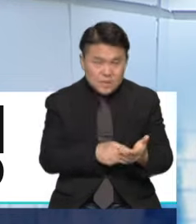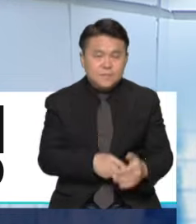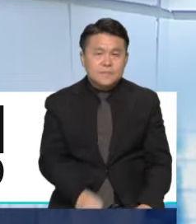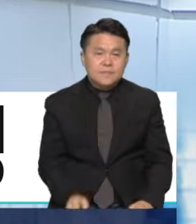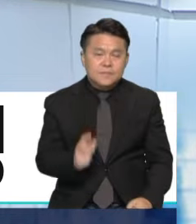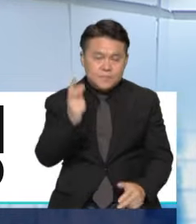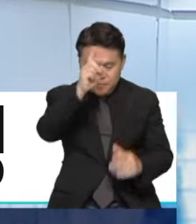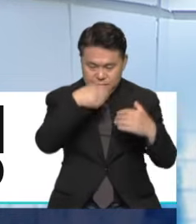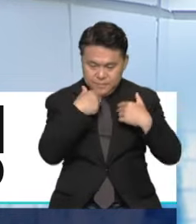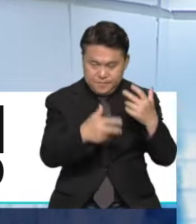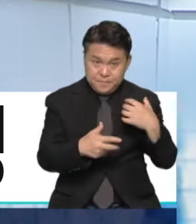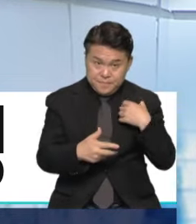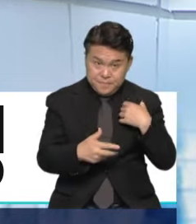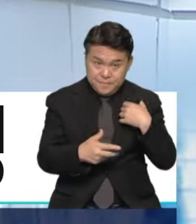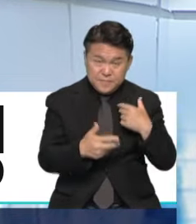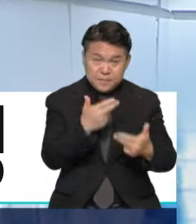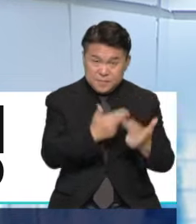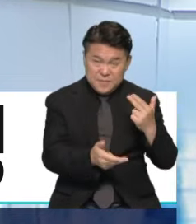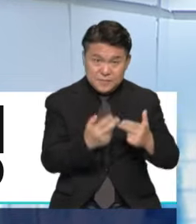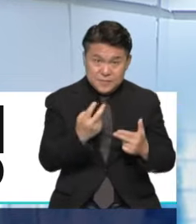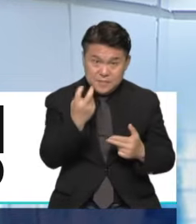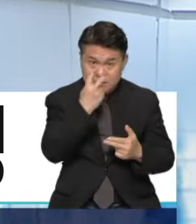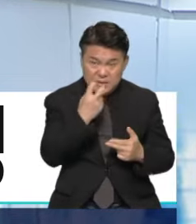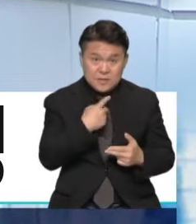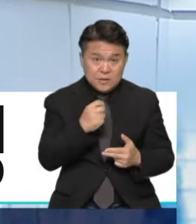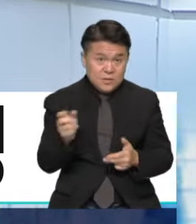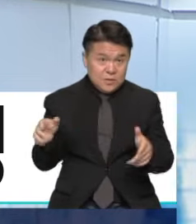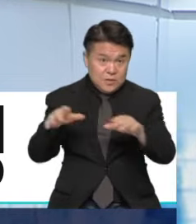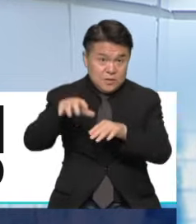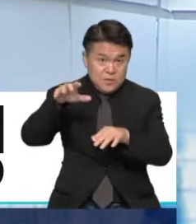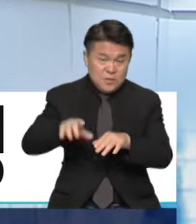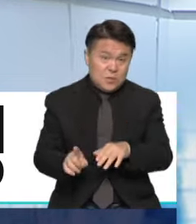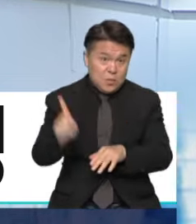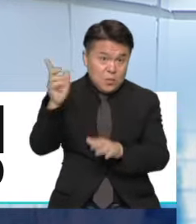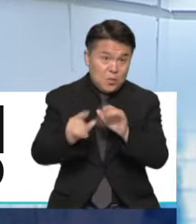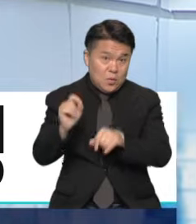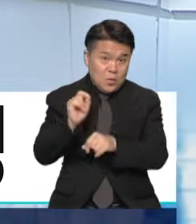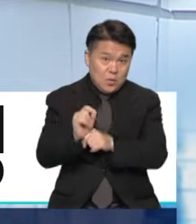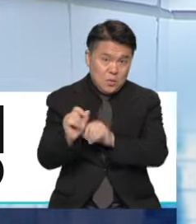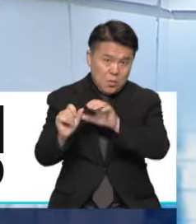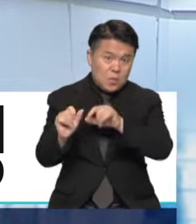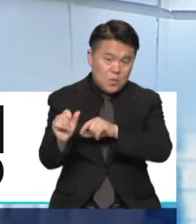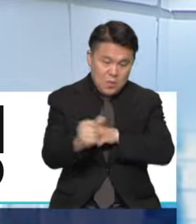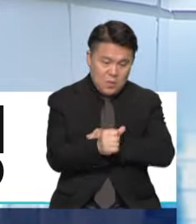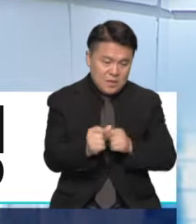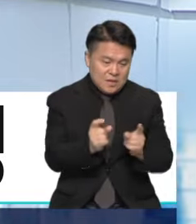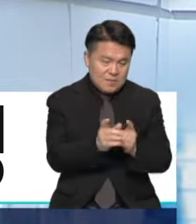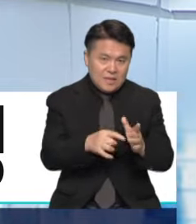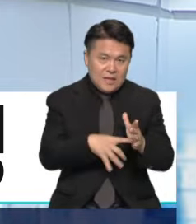정부 사업을 하는 협회는 감독기관 출신의 전직 고위 공무원을 앞세워서 세금을 빼돌렸습니다.